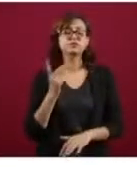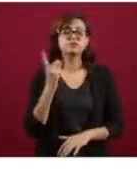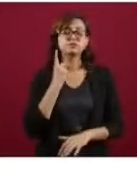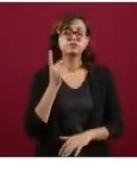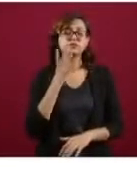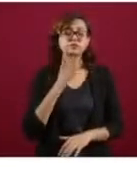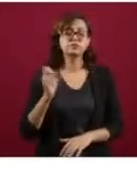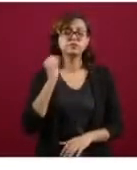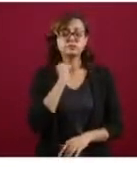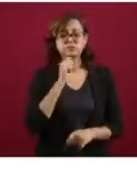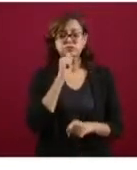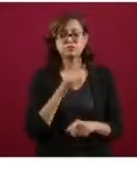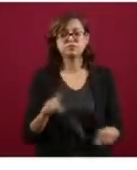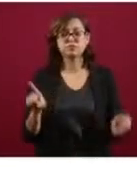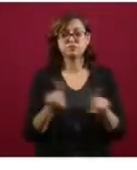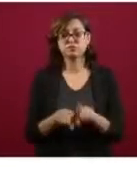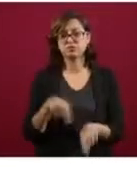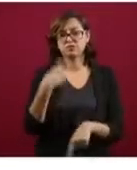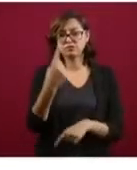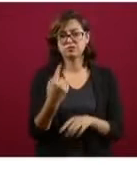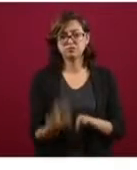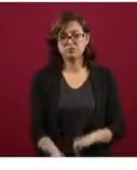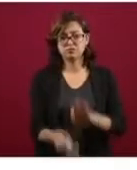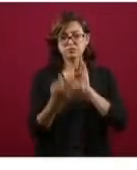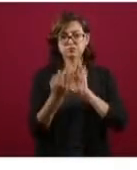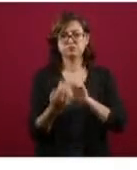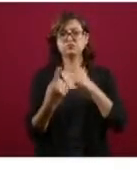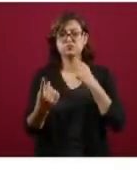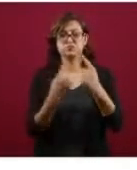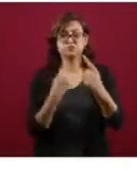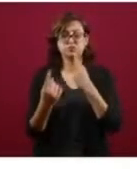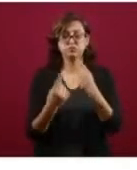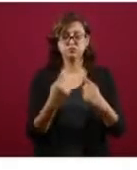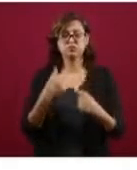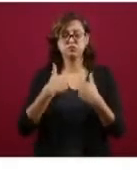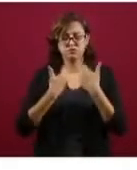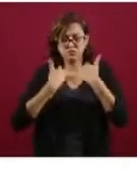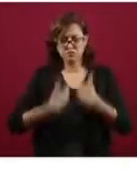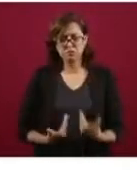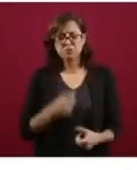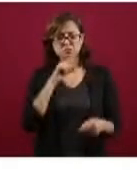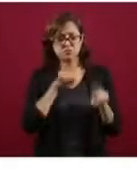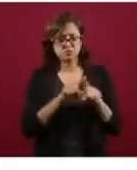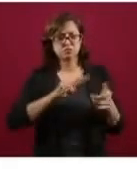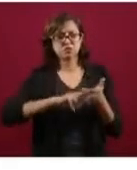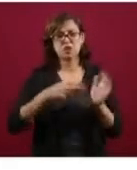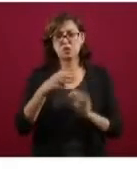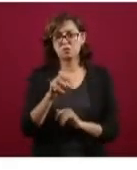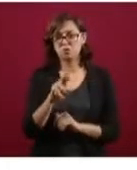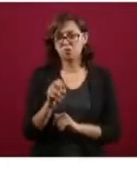comparecencia, tanto del ingeniero Morán como mía ante la comisión que el Senado